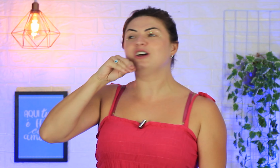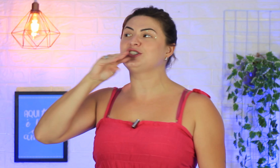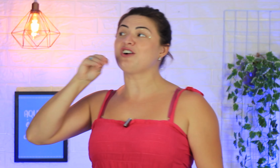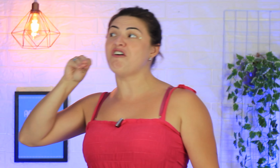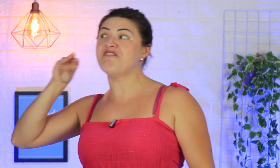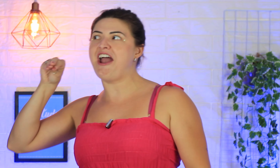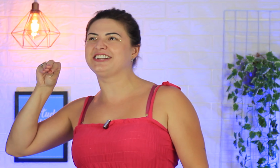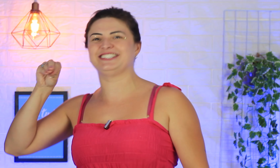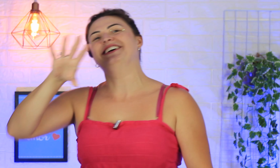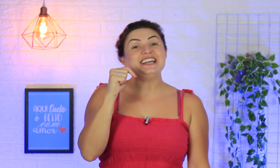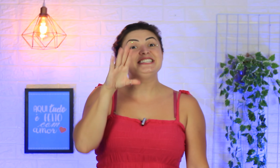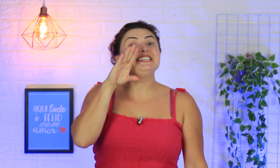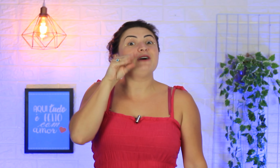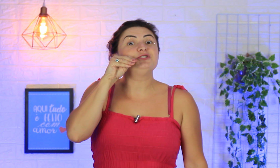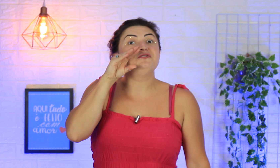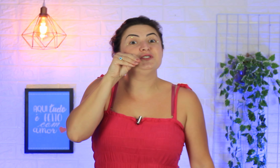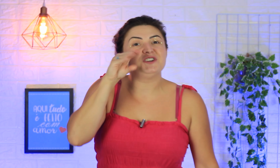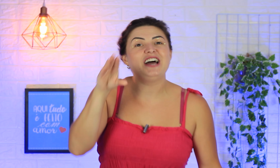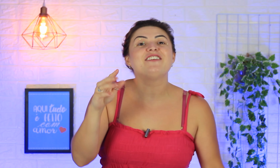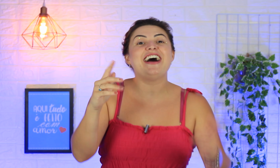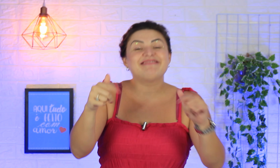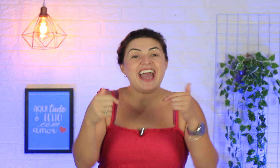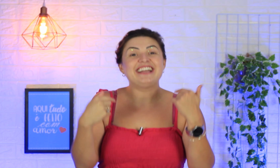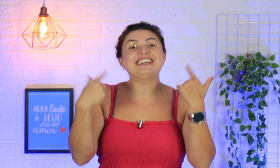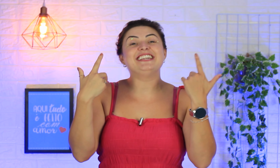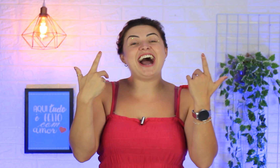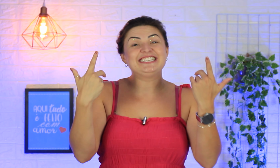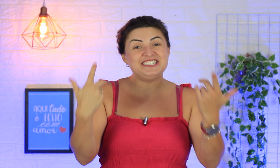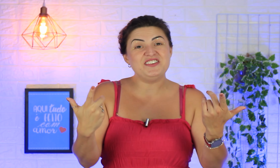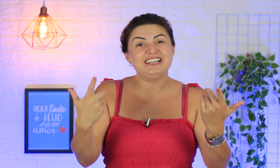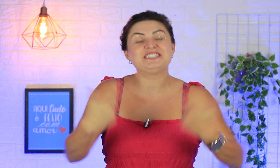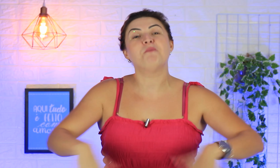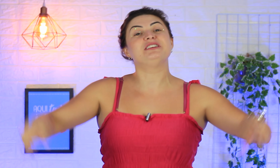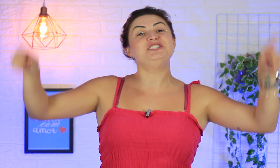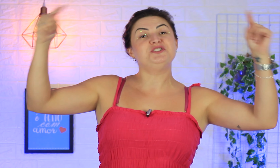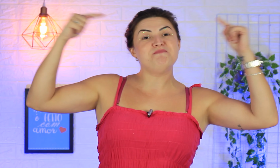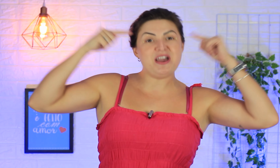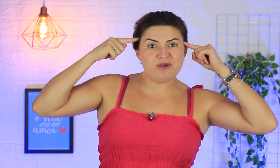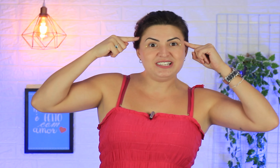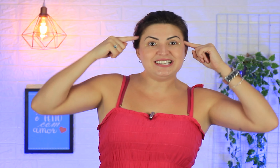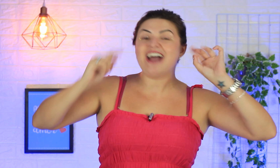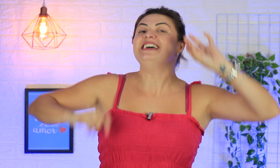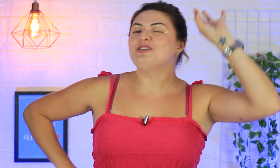não ó só conversa esse sinal de funcionário é a técnica da assimilação pra gente memorizar e